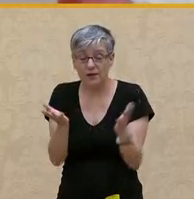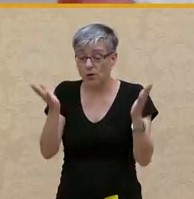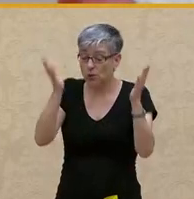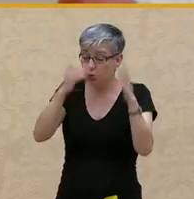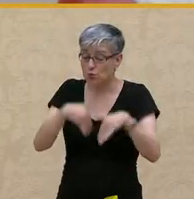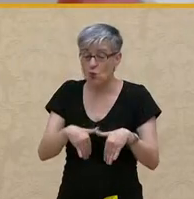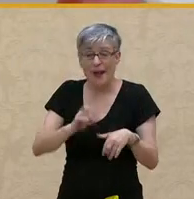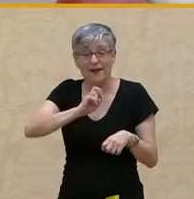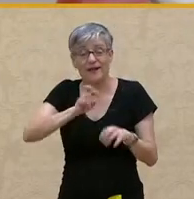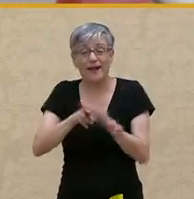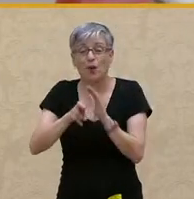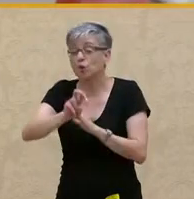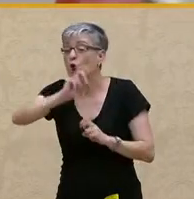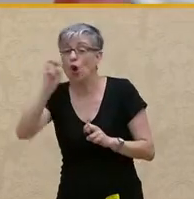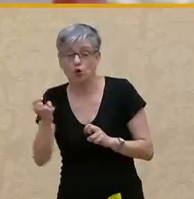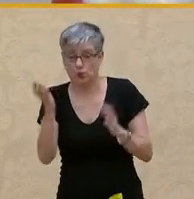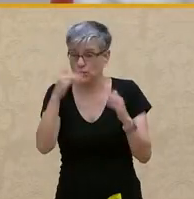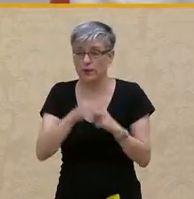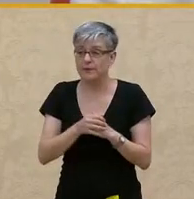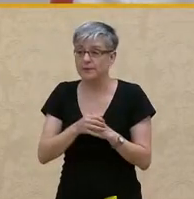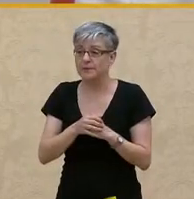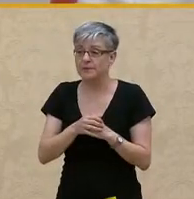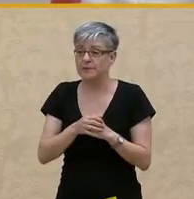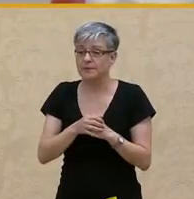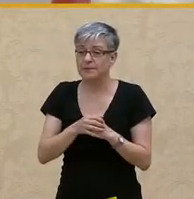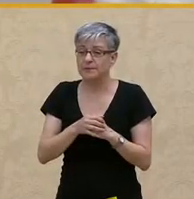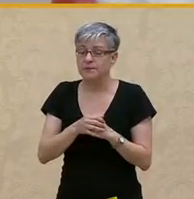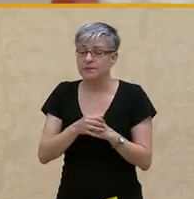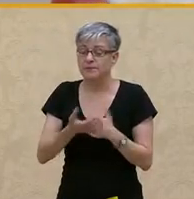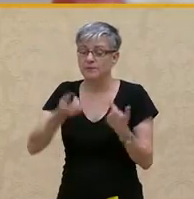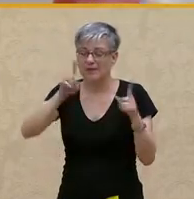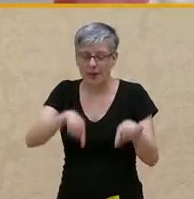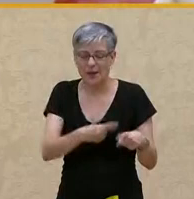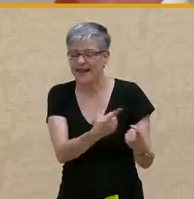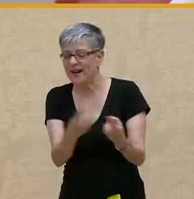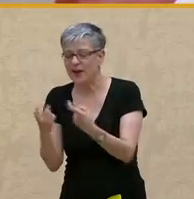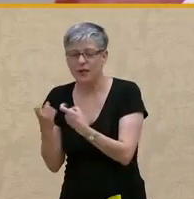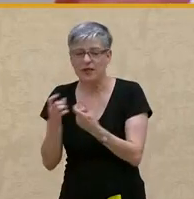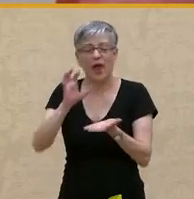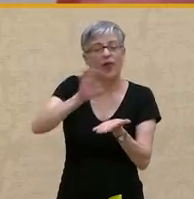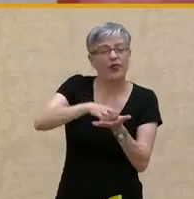otros recursos. También necesitamos mucho centro de ocio tipo actividades